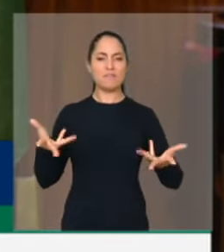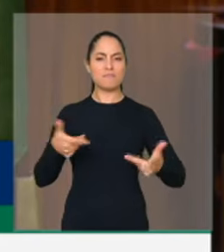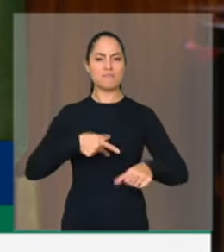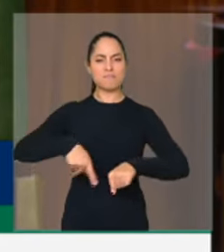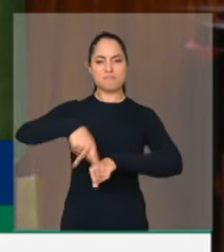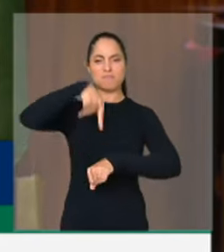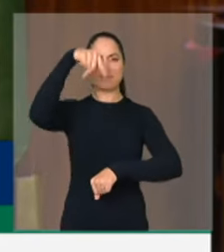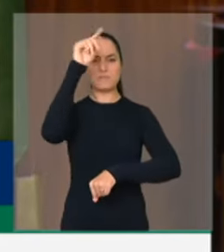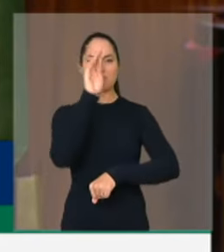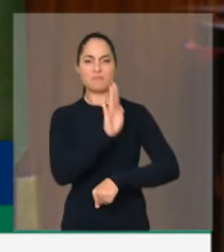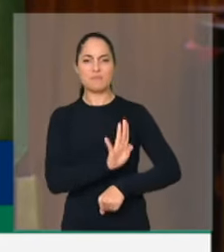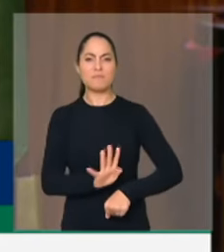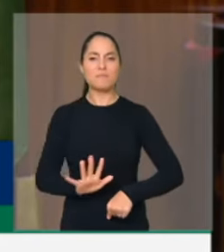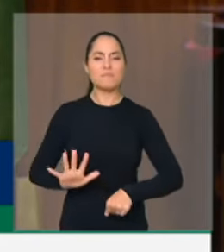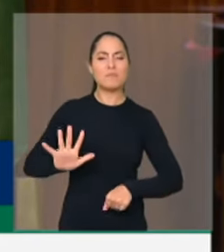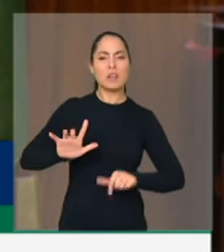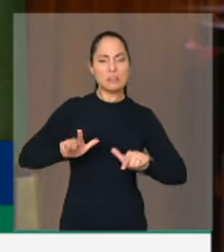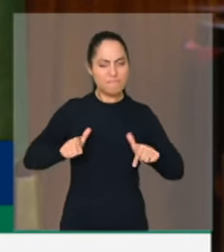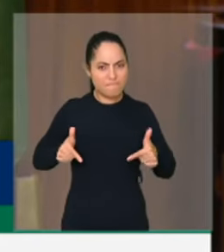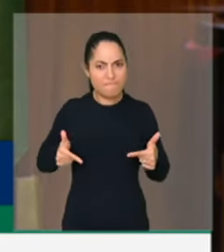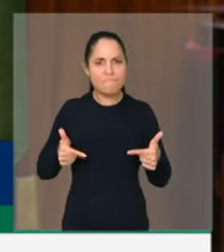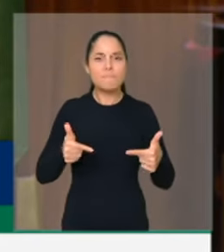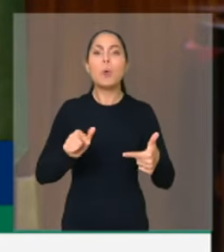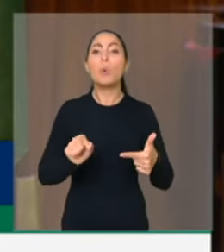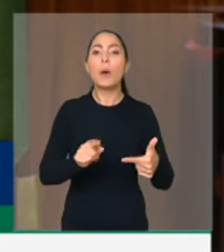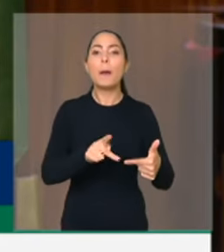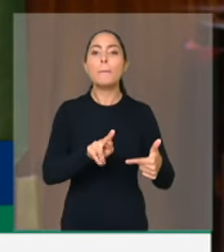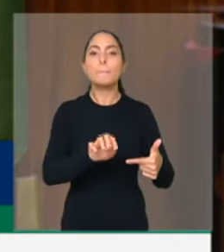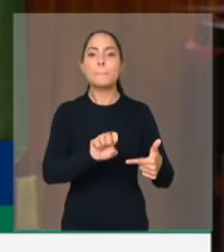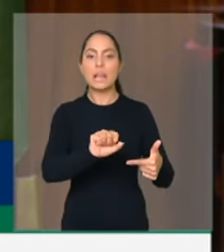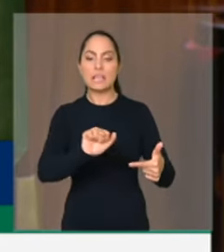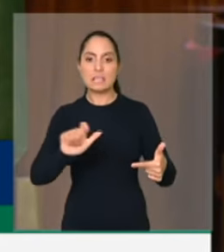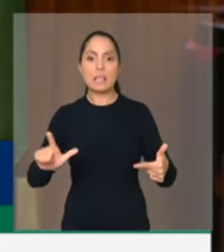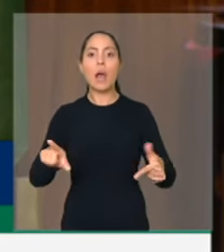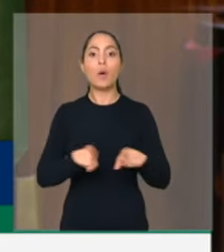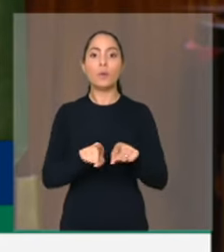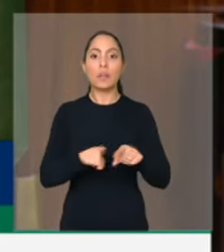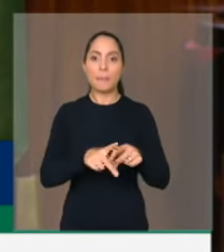DA PETROBRAS. DESTACOU-SE COMO DIRETOR GERAL DA AGÊNCIA NACIONAL DE PETRÓLEO, GÁS